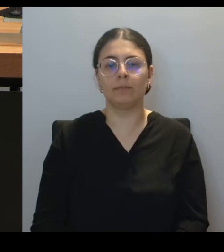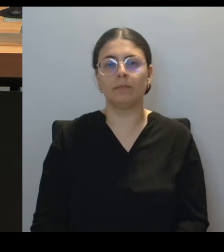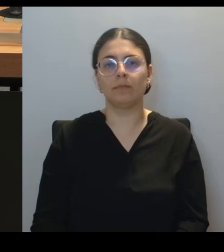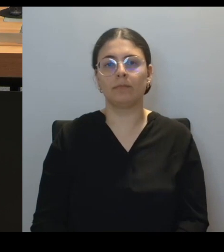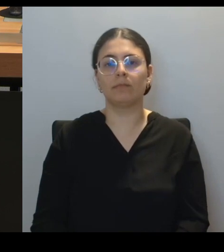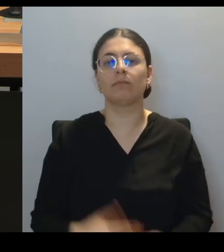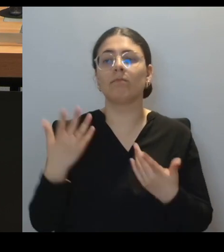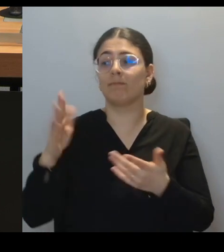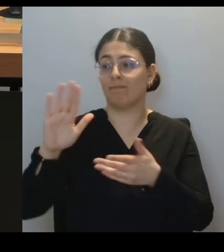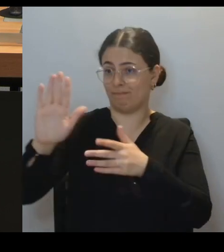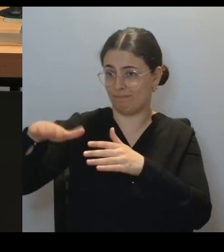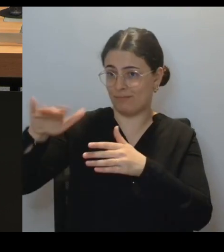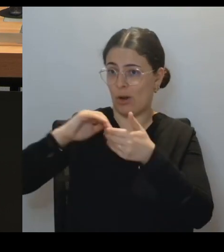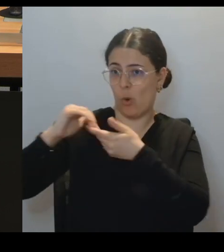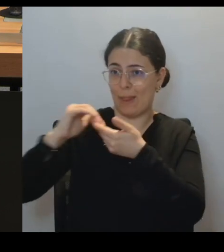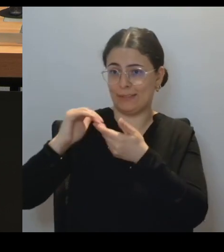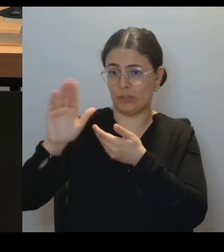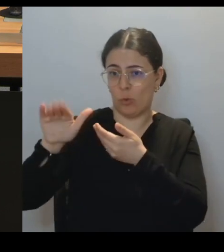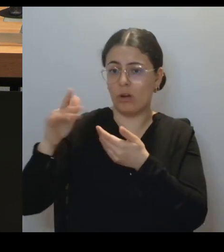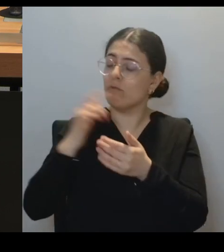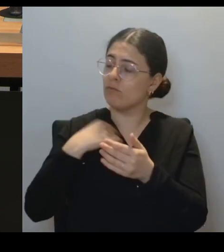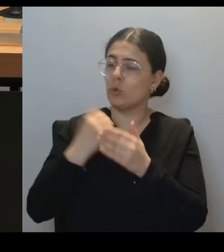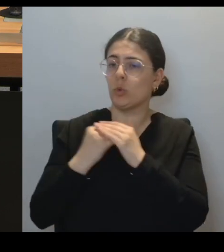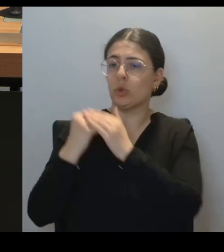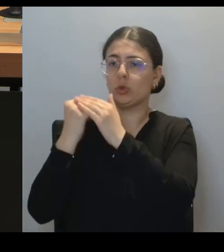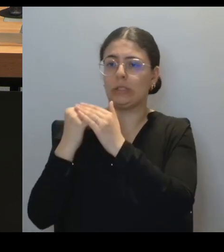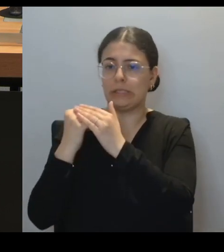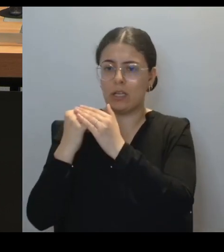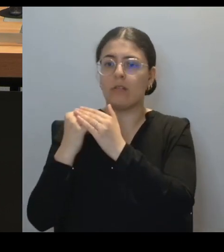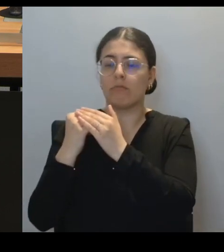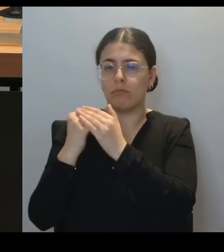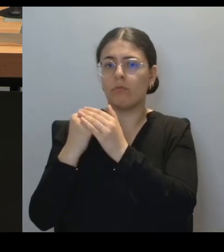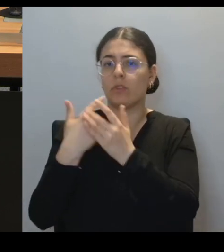Sie dabei im Rahmen der Polizeigesetzgebung das Land Berlin sicherer zu machen.